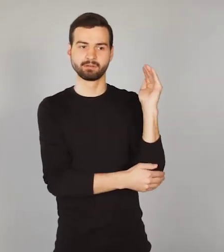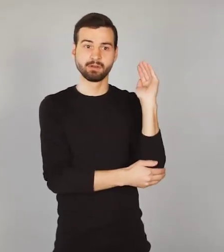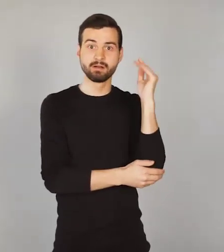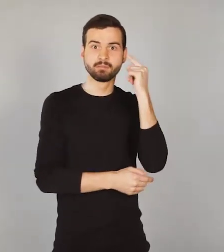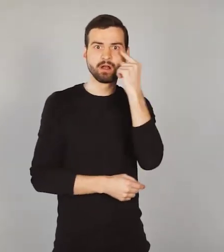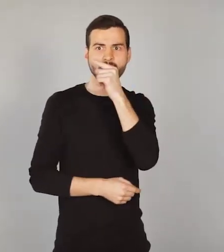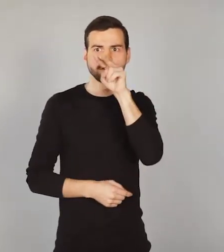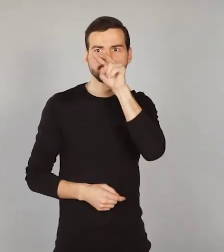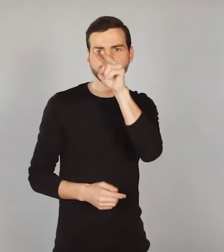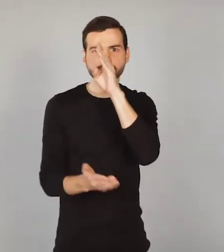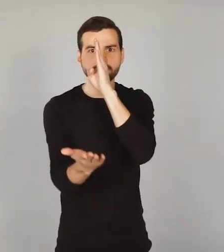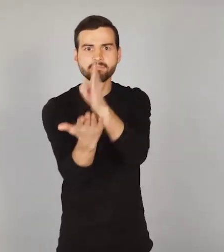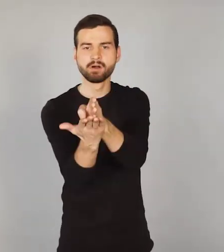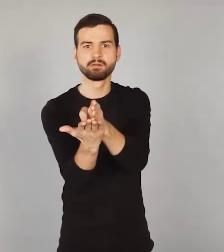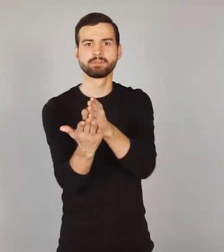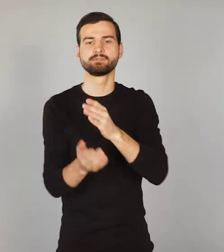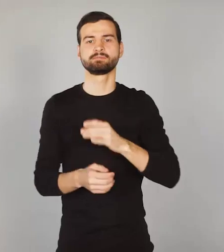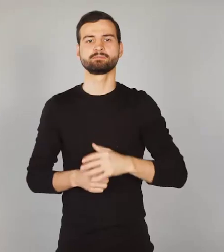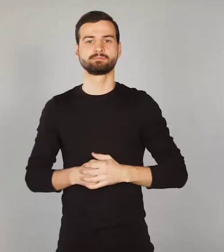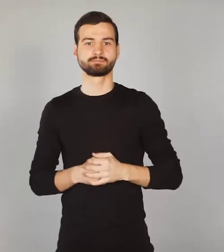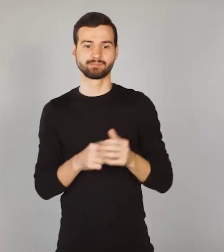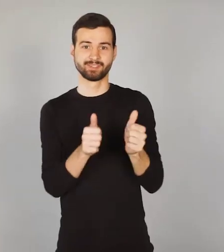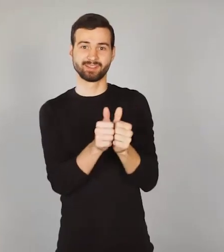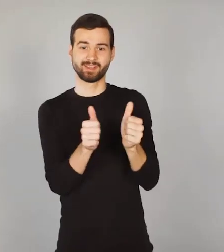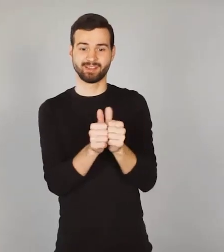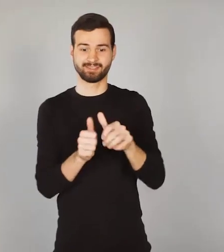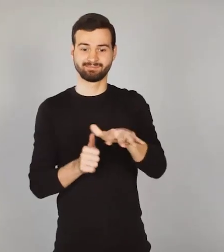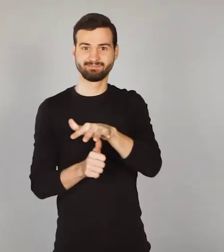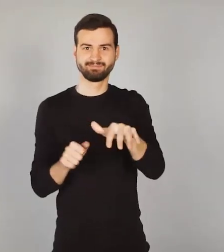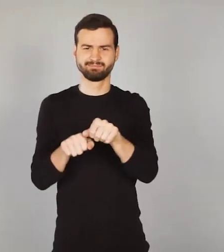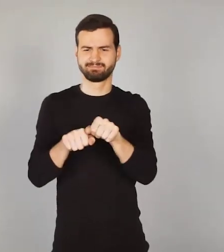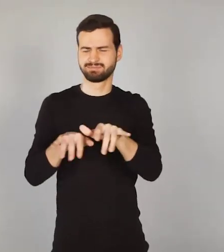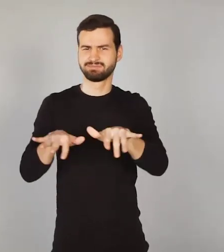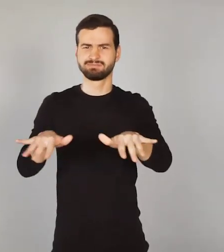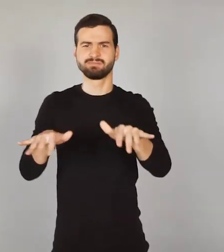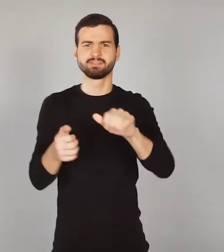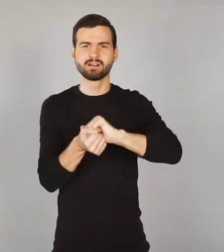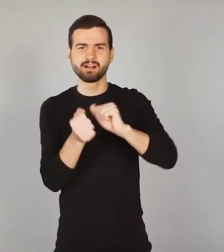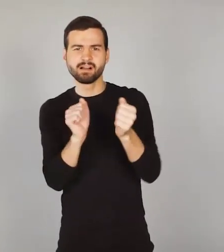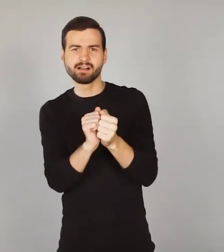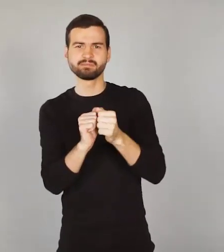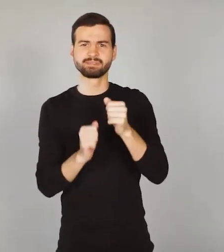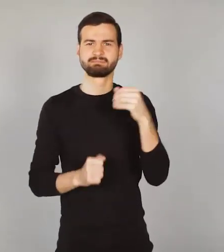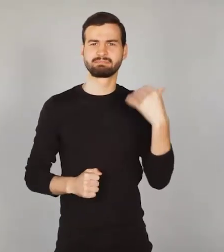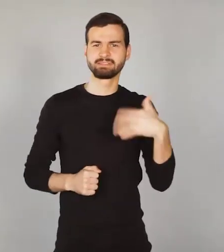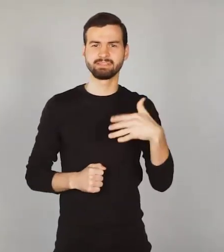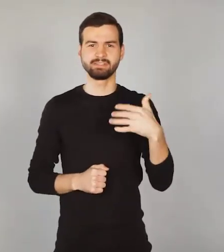который смотрит прямо на нас. Вокруг них рассыпались драгоценности и